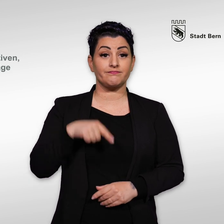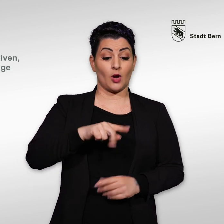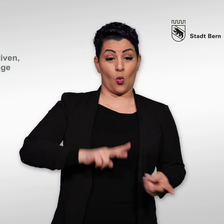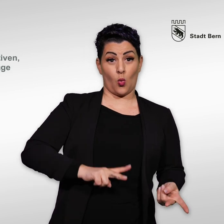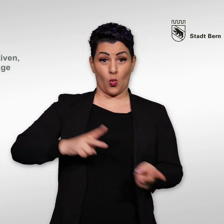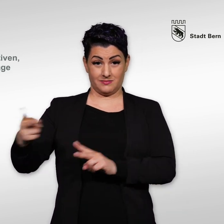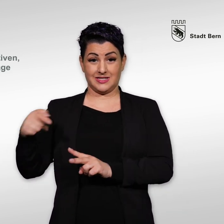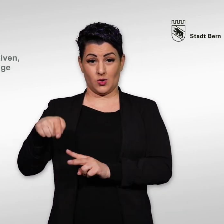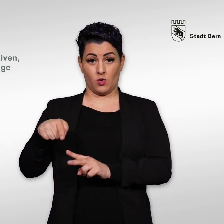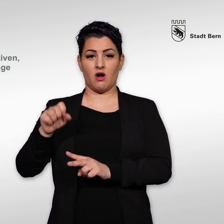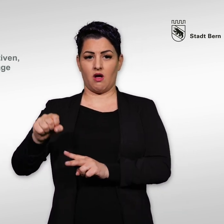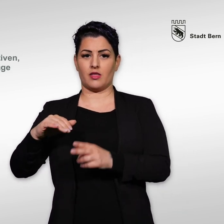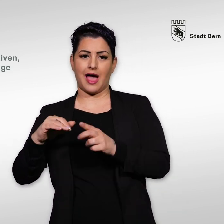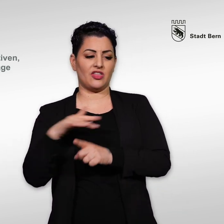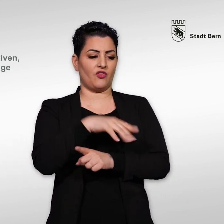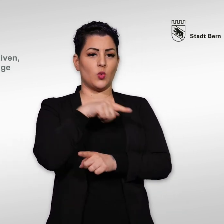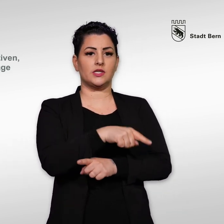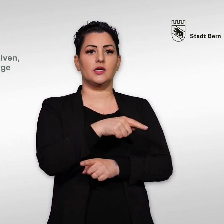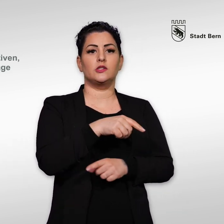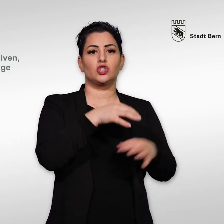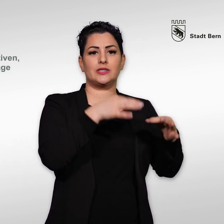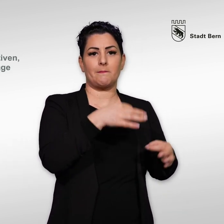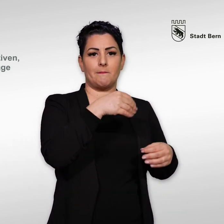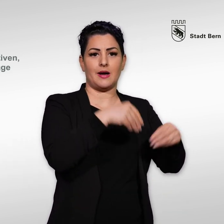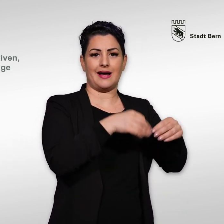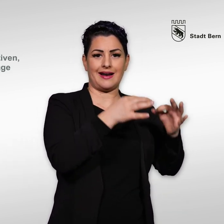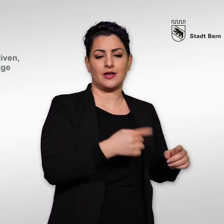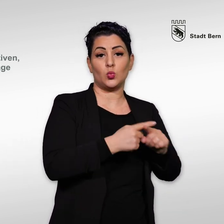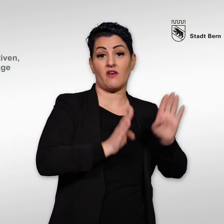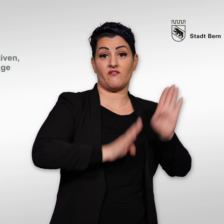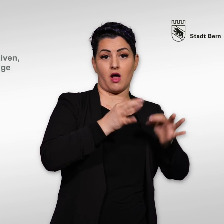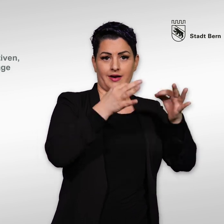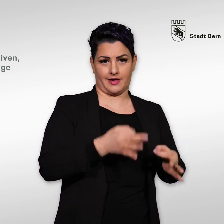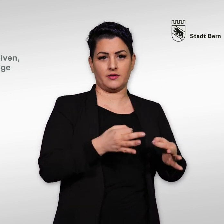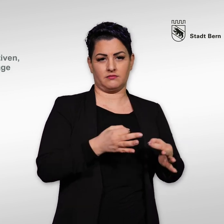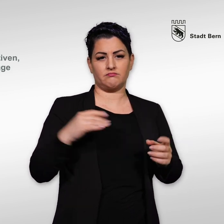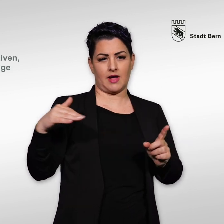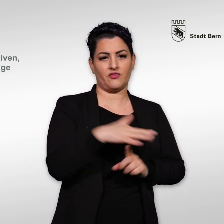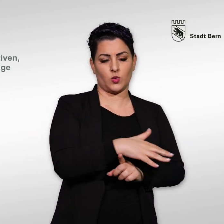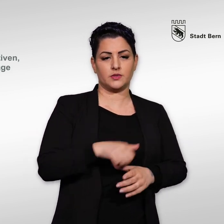Ein Umzug kann sich auch auf Ihr Stimm- und Wahlrecht auswirken.